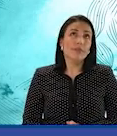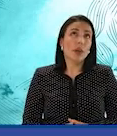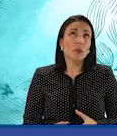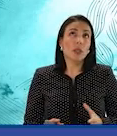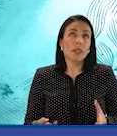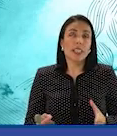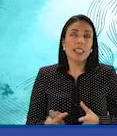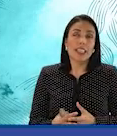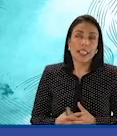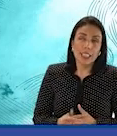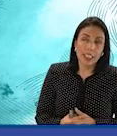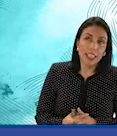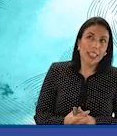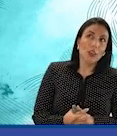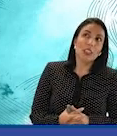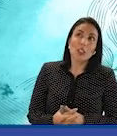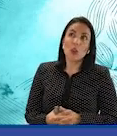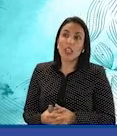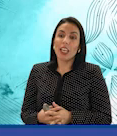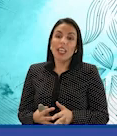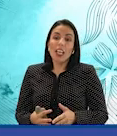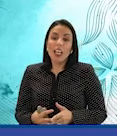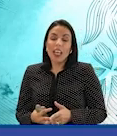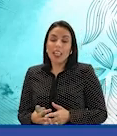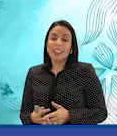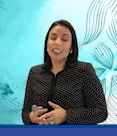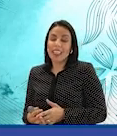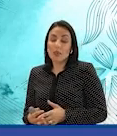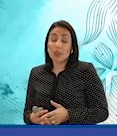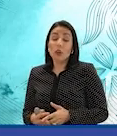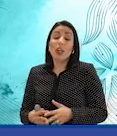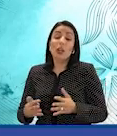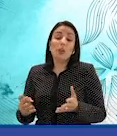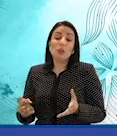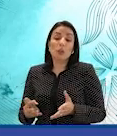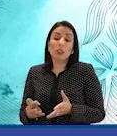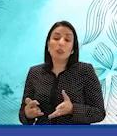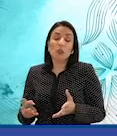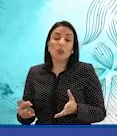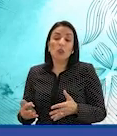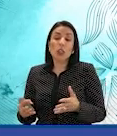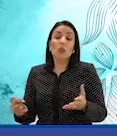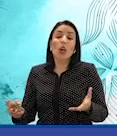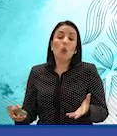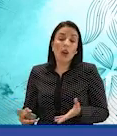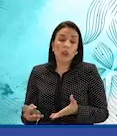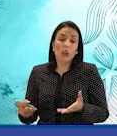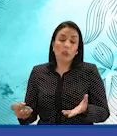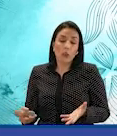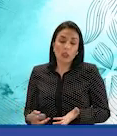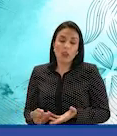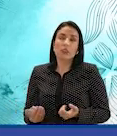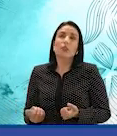Vamos a ver, y qué quiero decir con que este perdón, el presupuesto, no tiene un acuerdo de aprobación